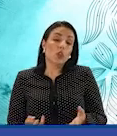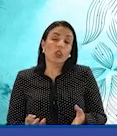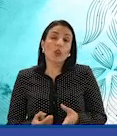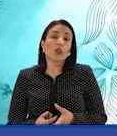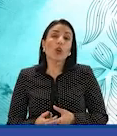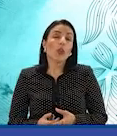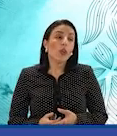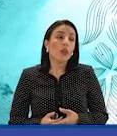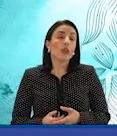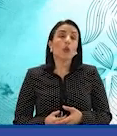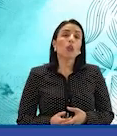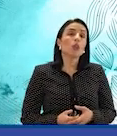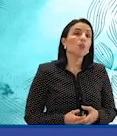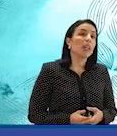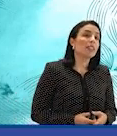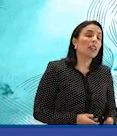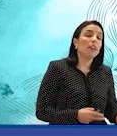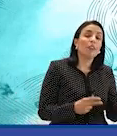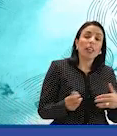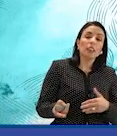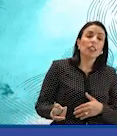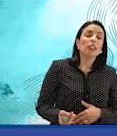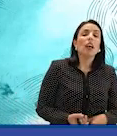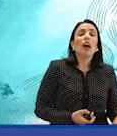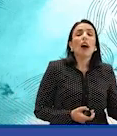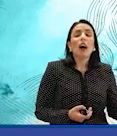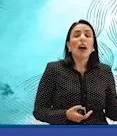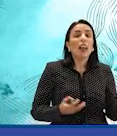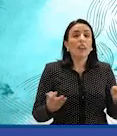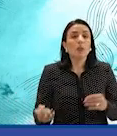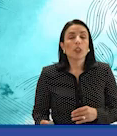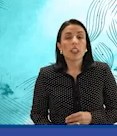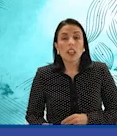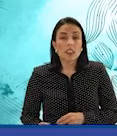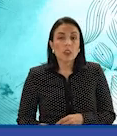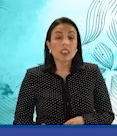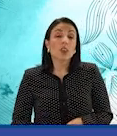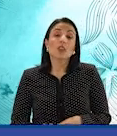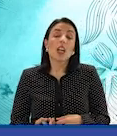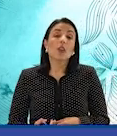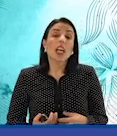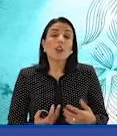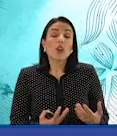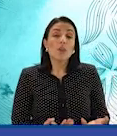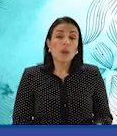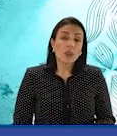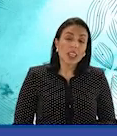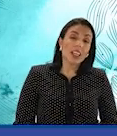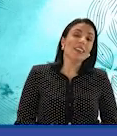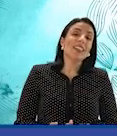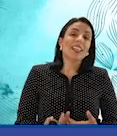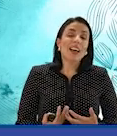no tengo todos los recursos para hacerle frente a las remuneraciones. Contraloría no podría